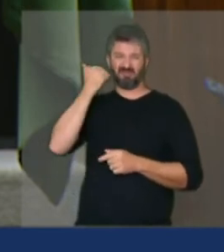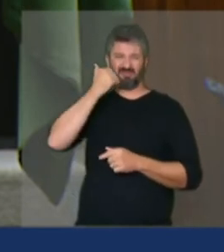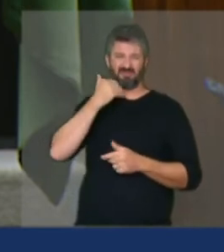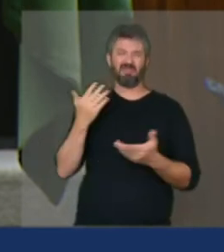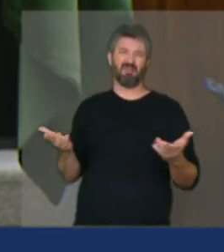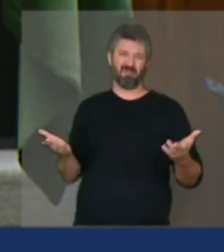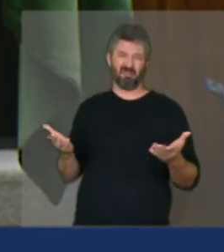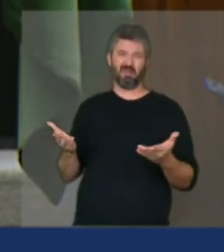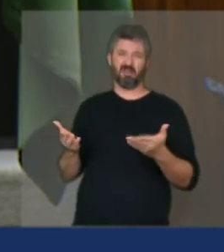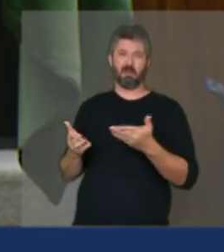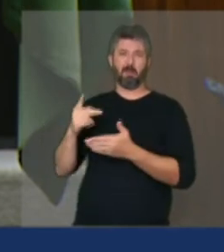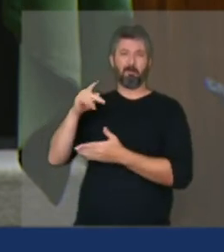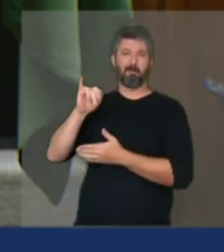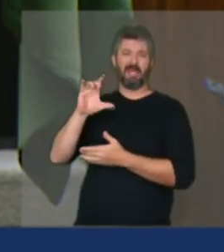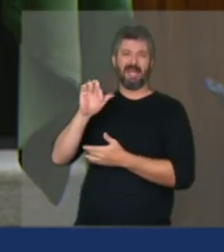UM GENOCIDA. AGORA OS DOIS ESTÃO JUNTOS E ELE VOLTA A